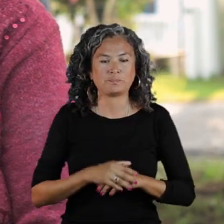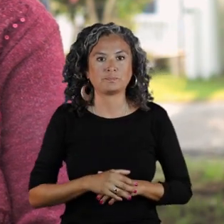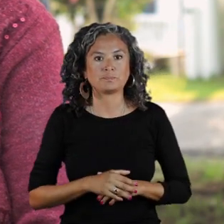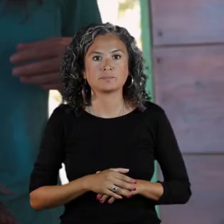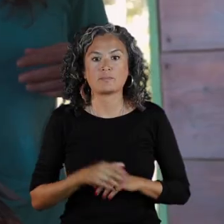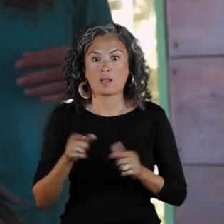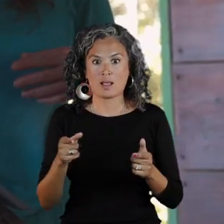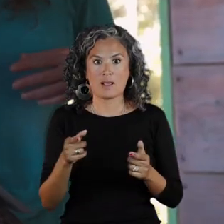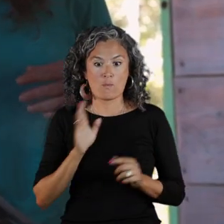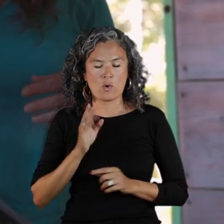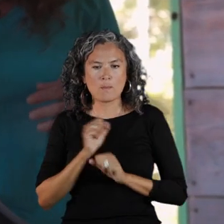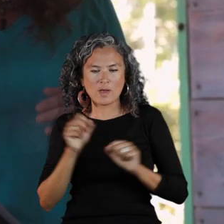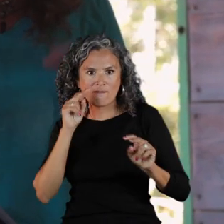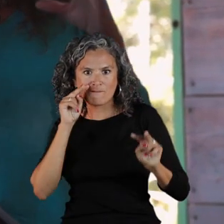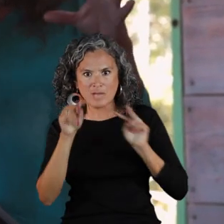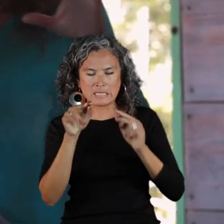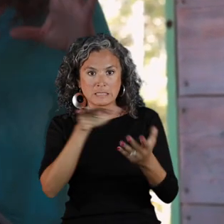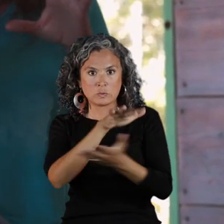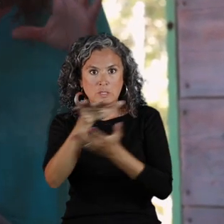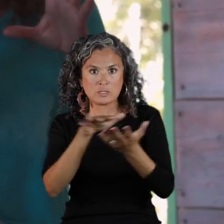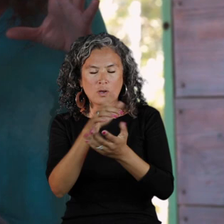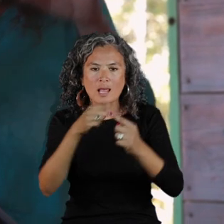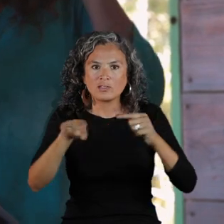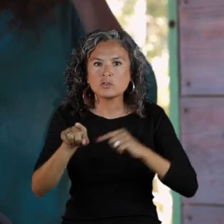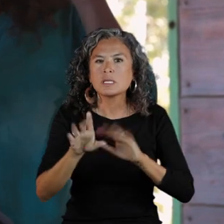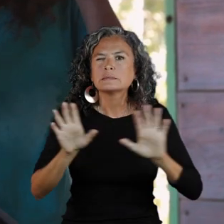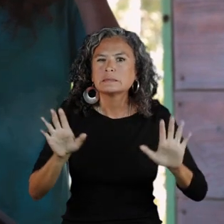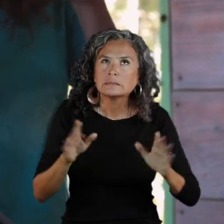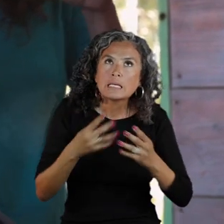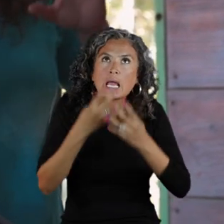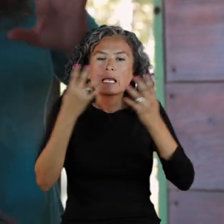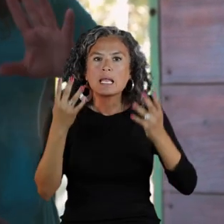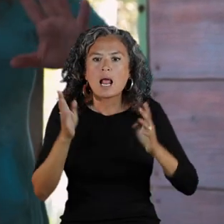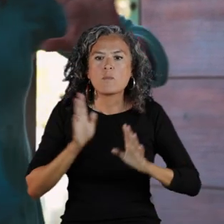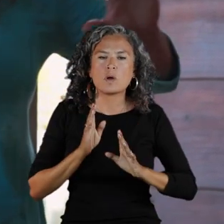En esa situación la mujer visualiza lo que está pasando, esto puede generar un